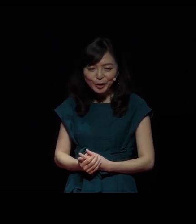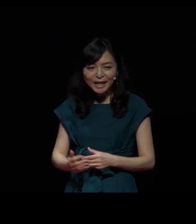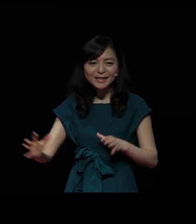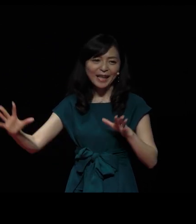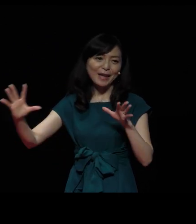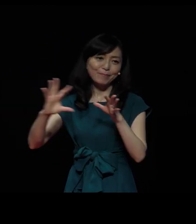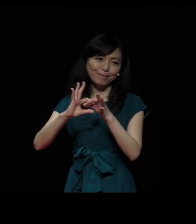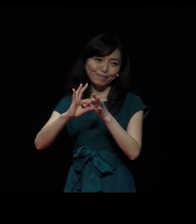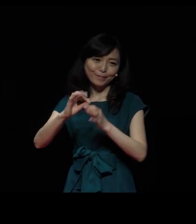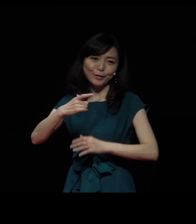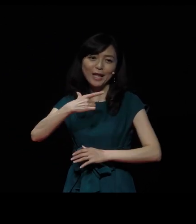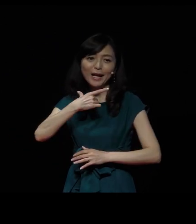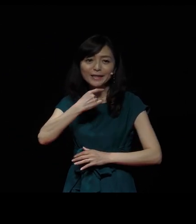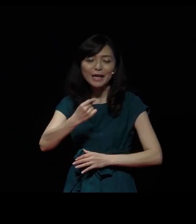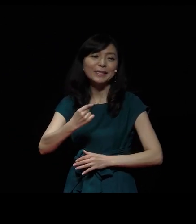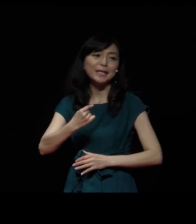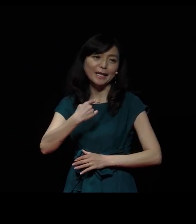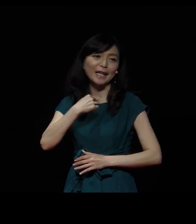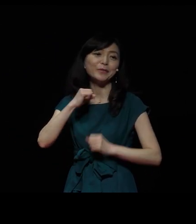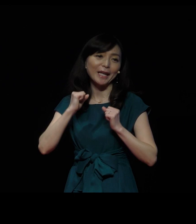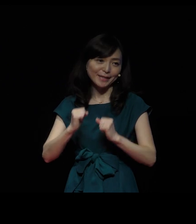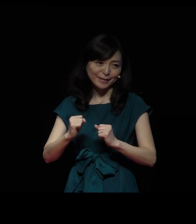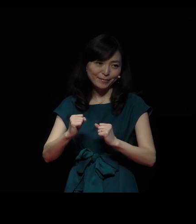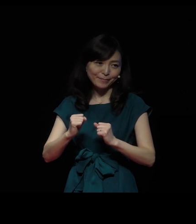Dado a que había una yo que se quería conectar.